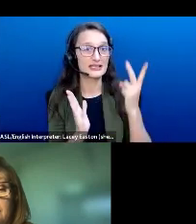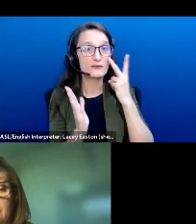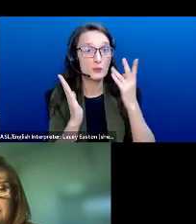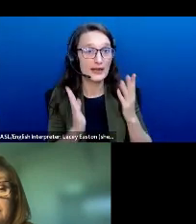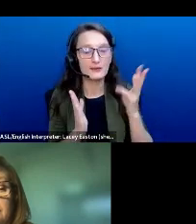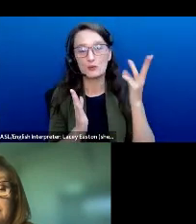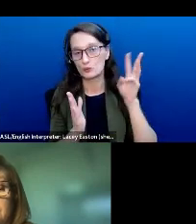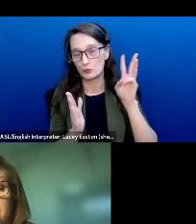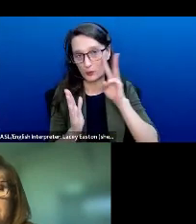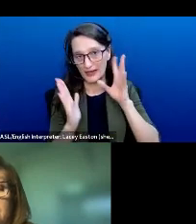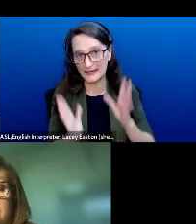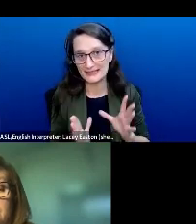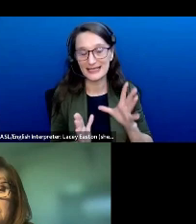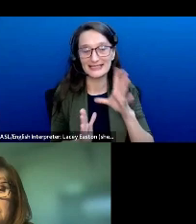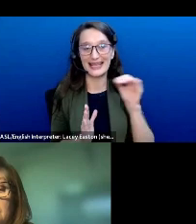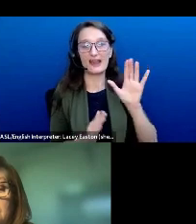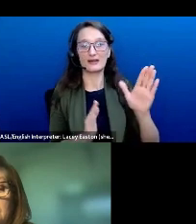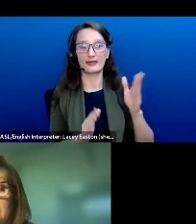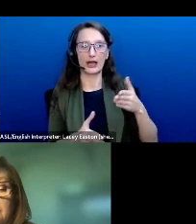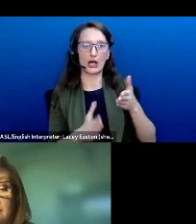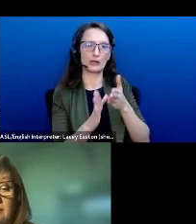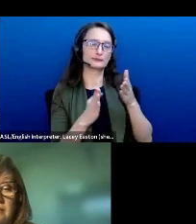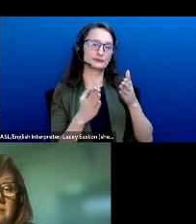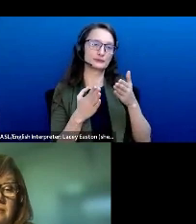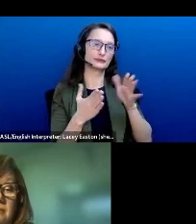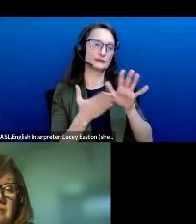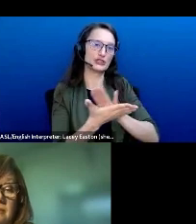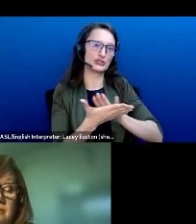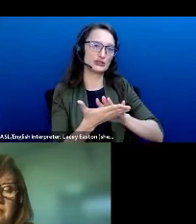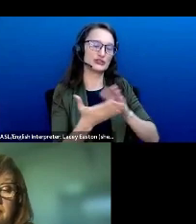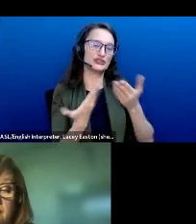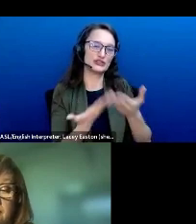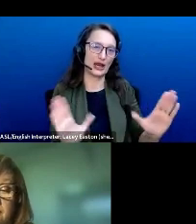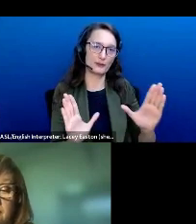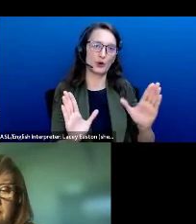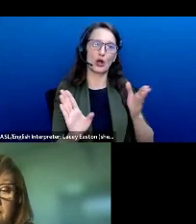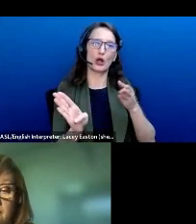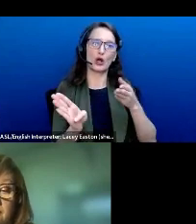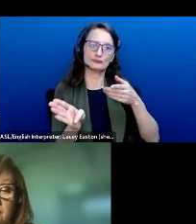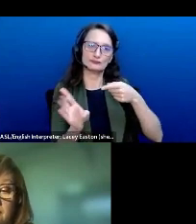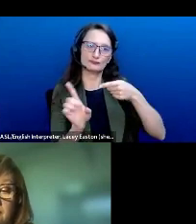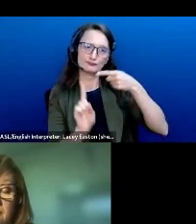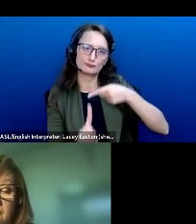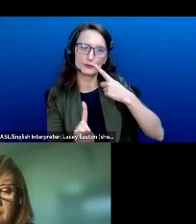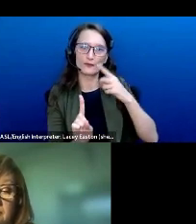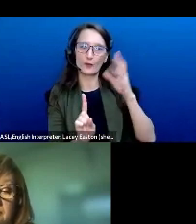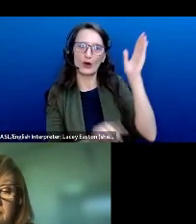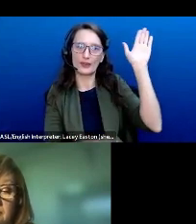dentro de los cinco días hábiles anteriores a la audiencia ser informado por las otras partes de los problemas y